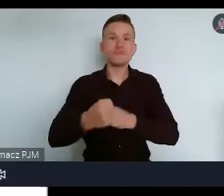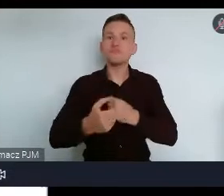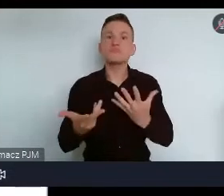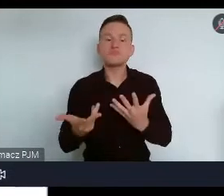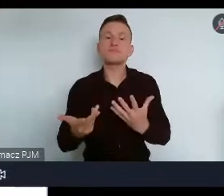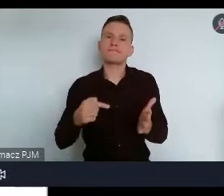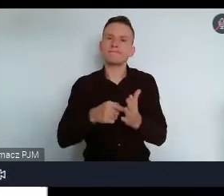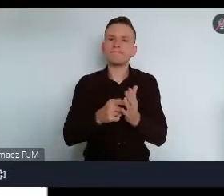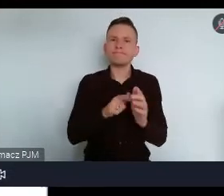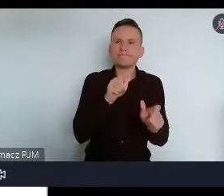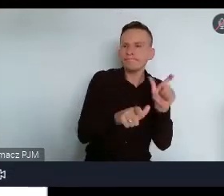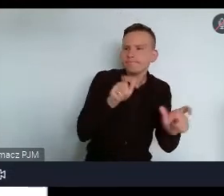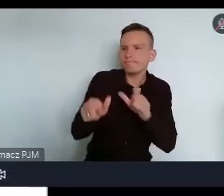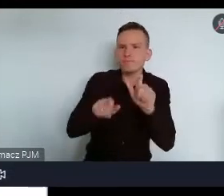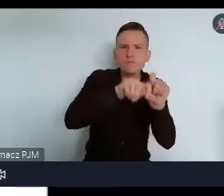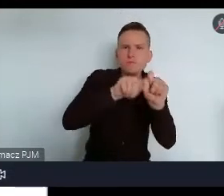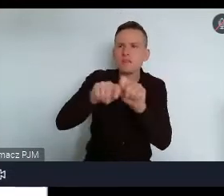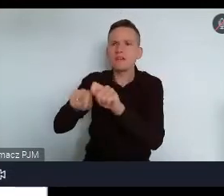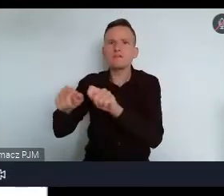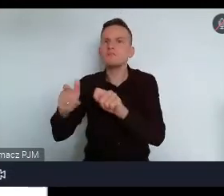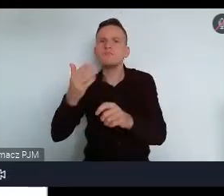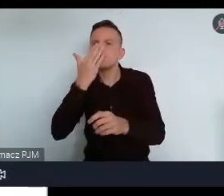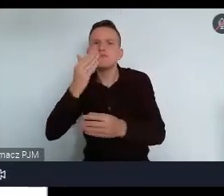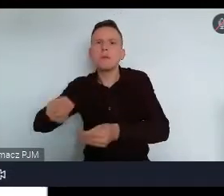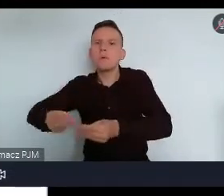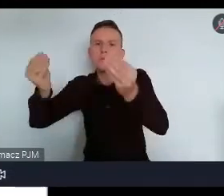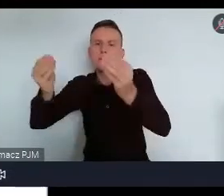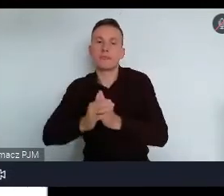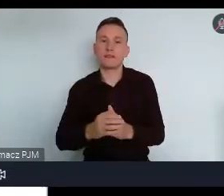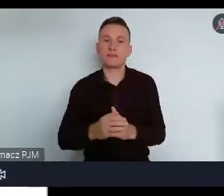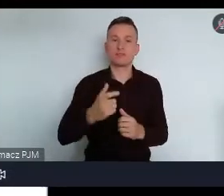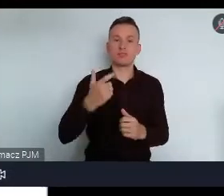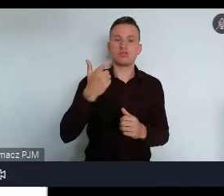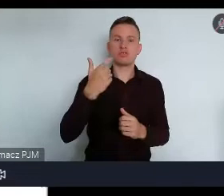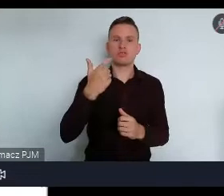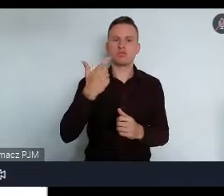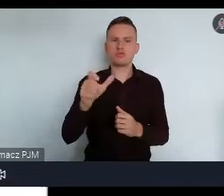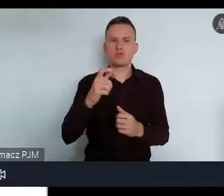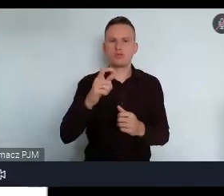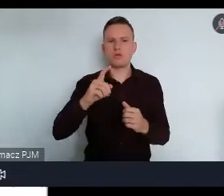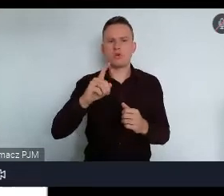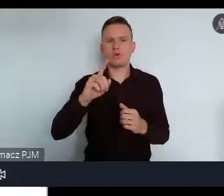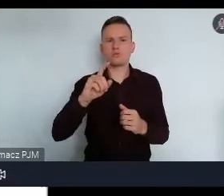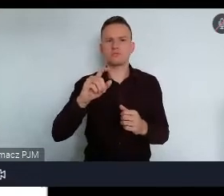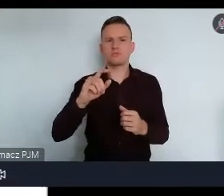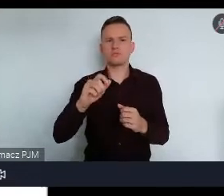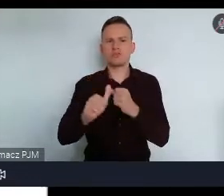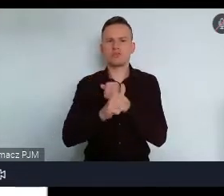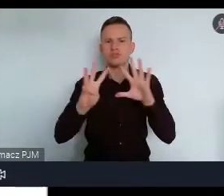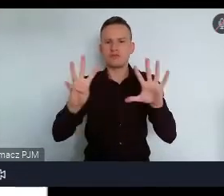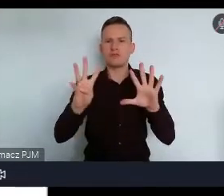Narzędzie zawiera zestaw 169 wskaźników dla poziomu lokalnego, które mogą być wykorzystane